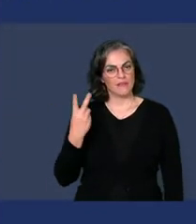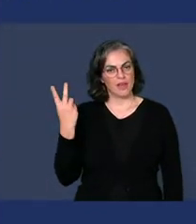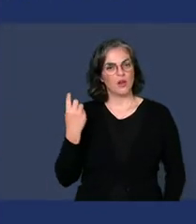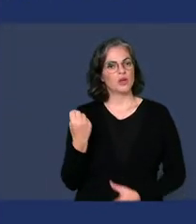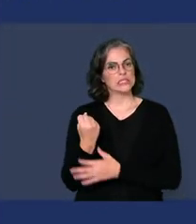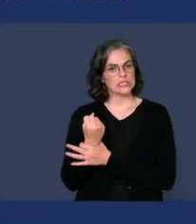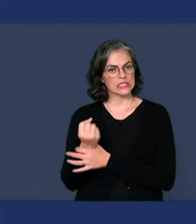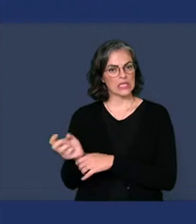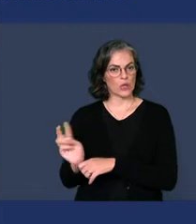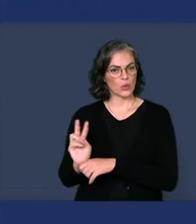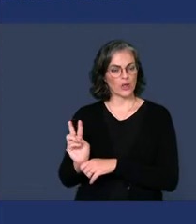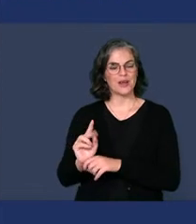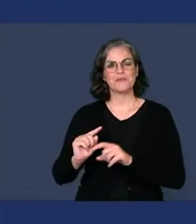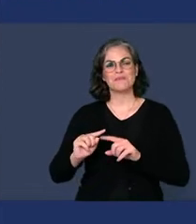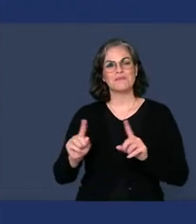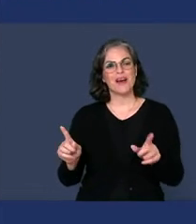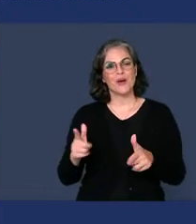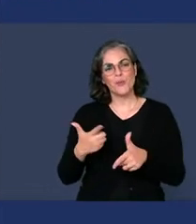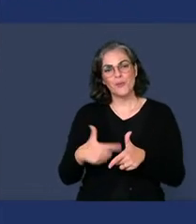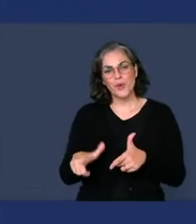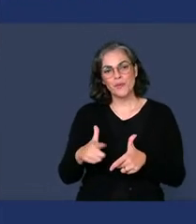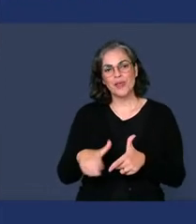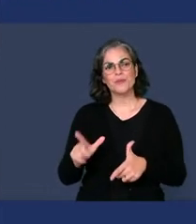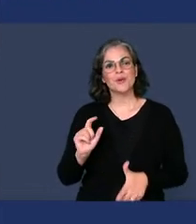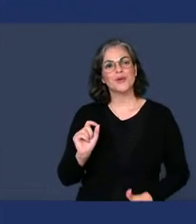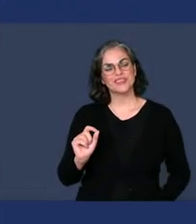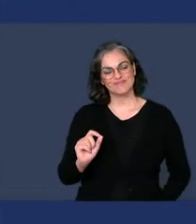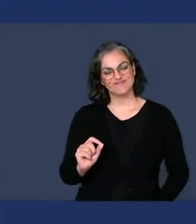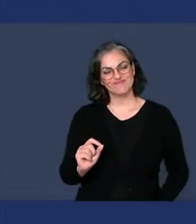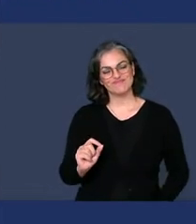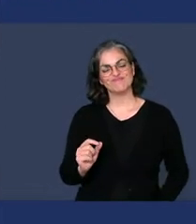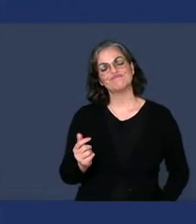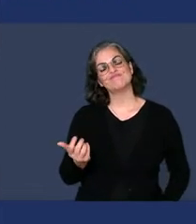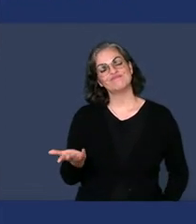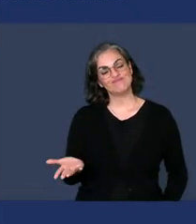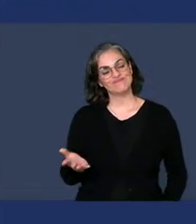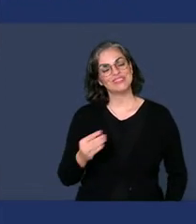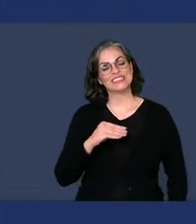NÓS GOSTAMOS DE... VALORIZAR A SEGURANÇA PÚBLICA, MAS O PROBLEMA É QUE VAI PARA SALÁ RIO, PRESIDENTE, E AÍ NÃO É